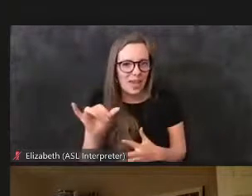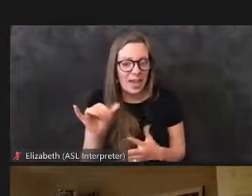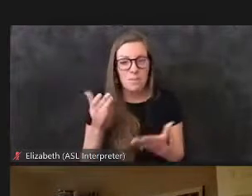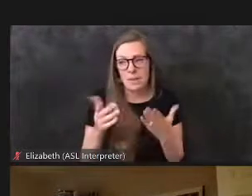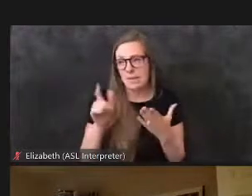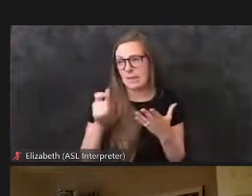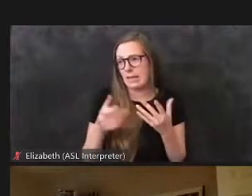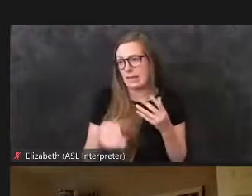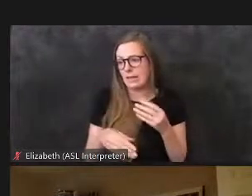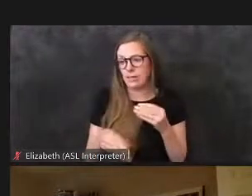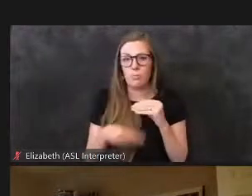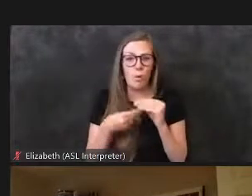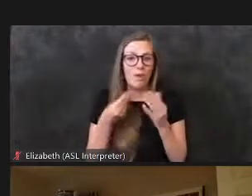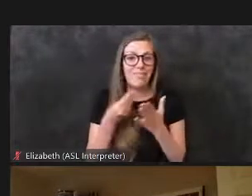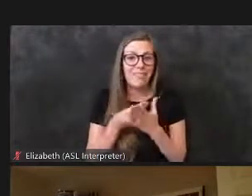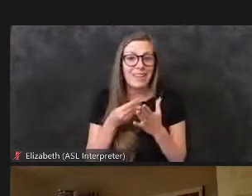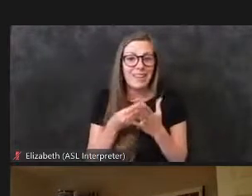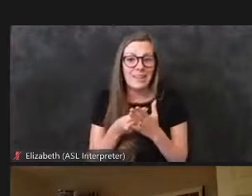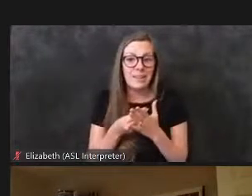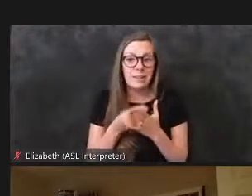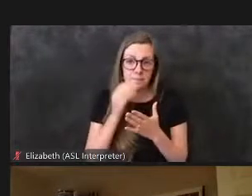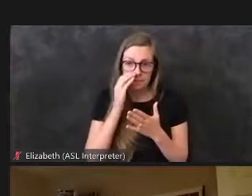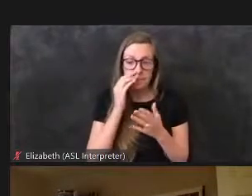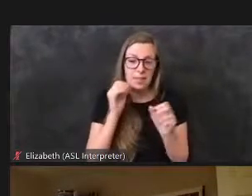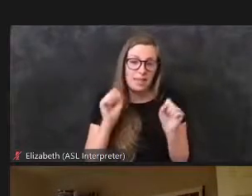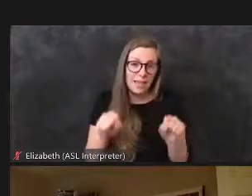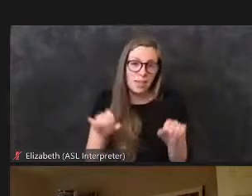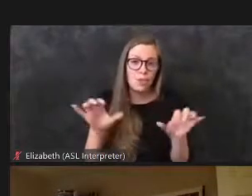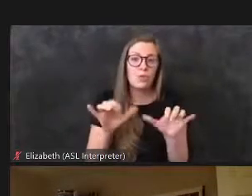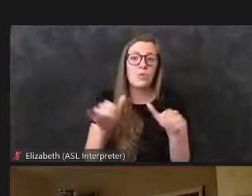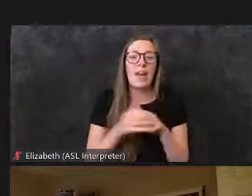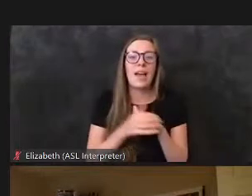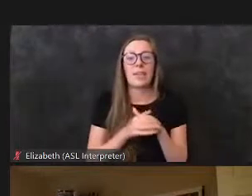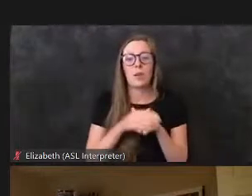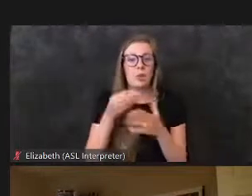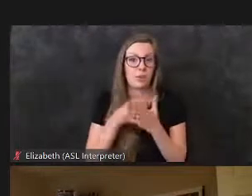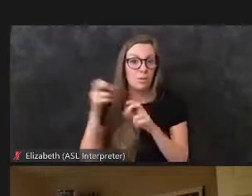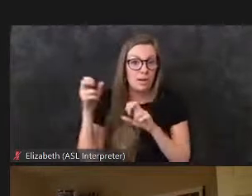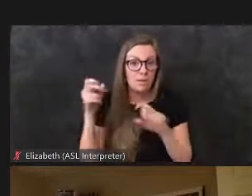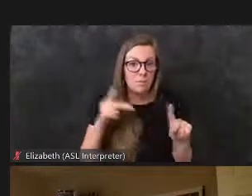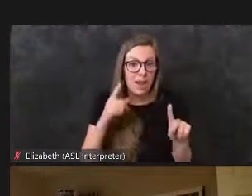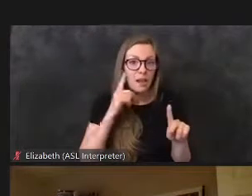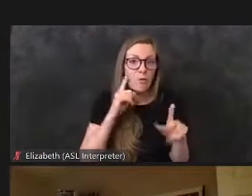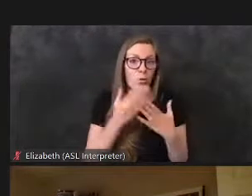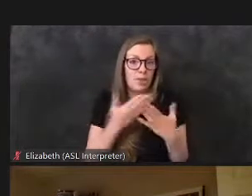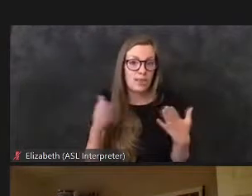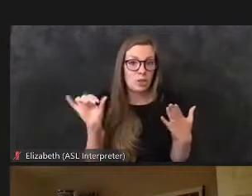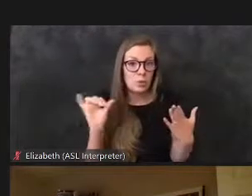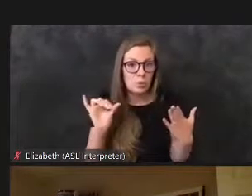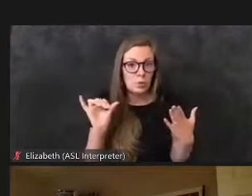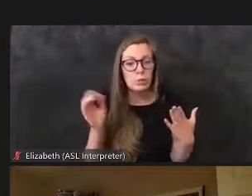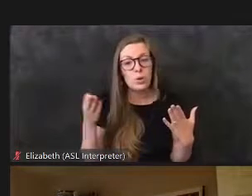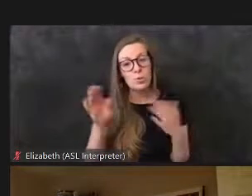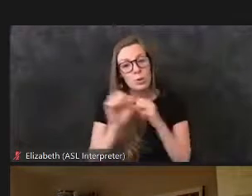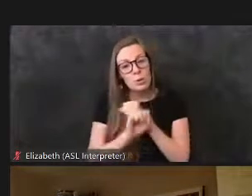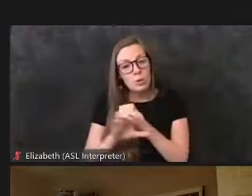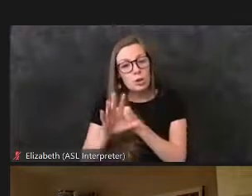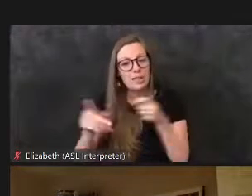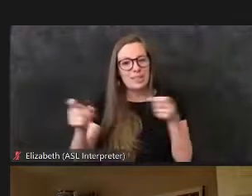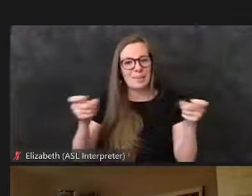Tal vez necesiten dólares adicionales para Hicks para hacer esa expansión y tener un rescinde. Bolso de ello Lucybell es administrado